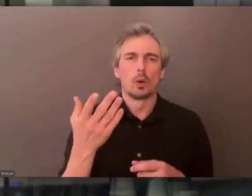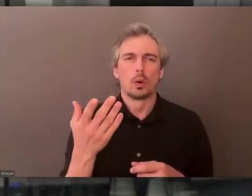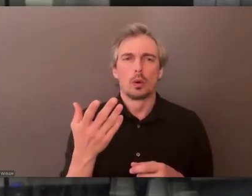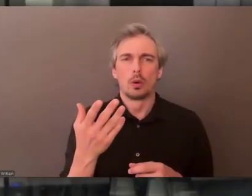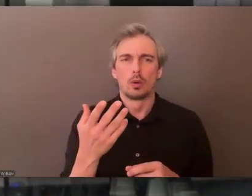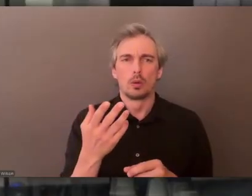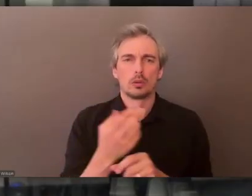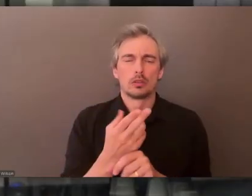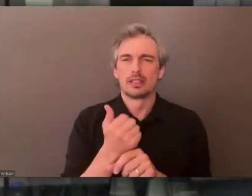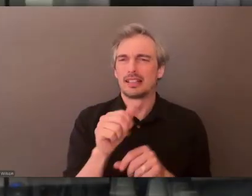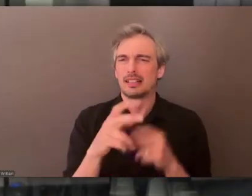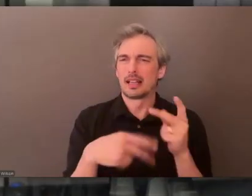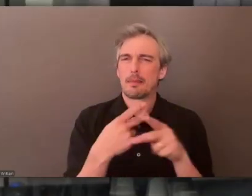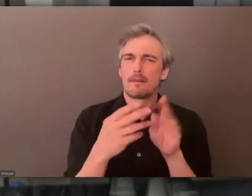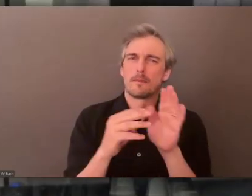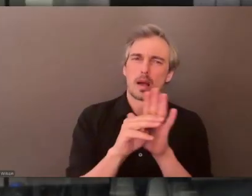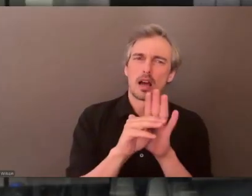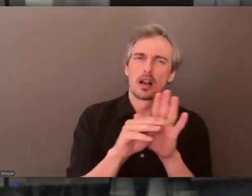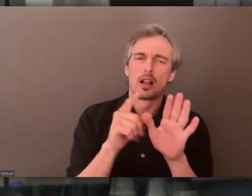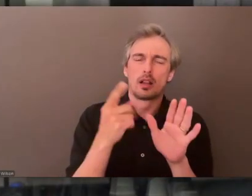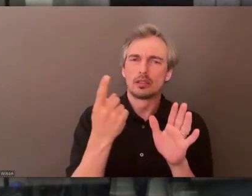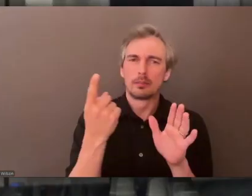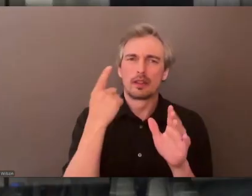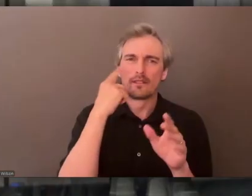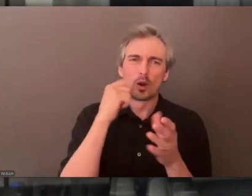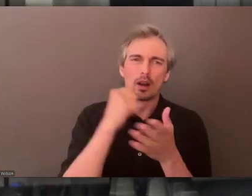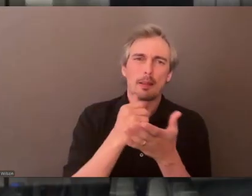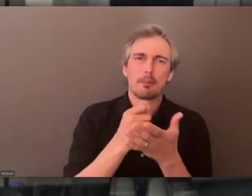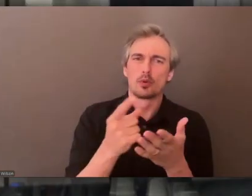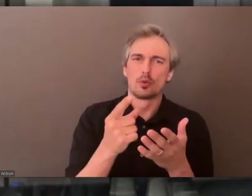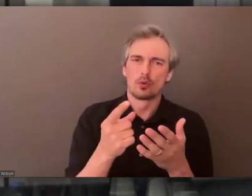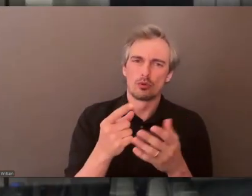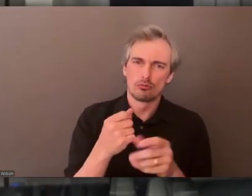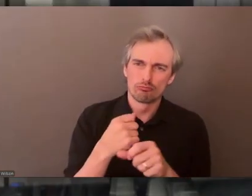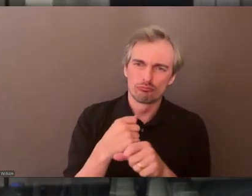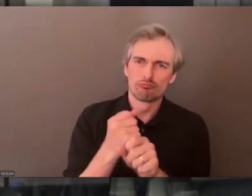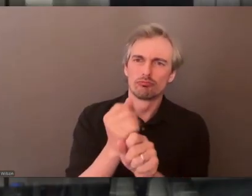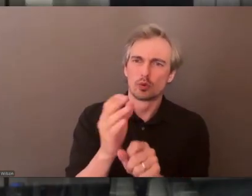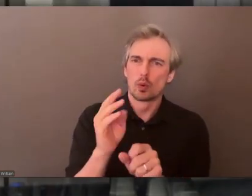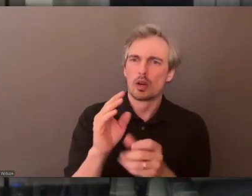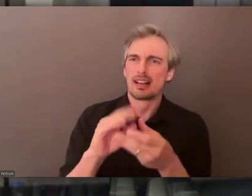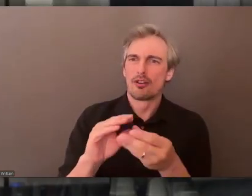それは本当に物語の複雑さによります。 私が伝えようとしている物語に依存します。